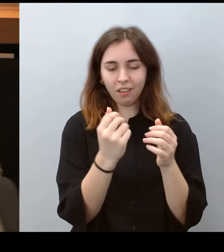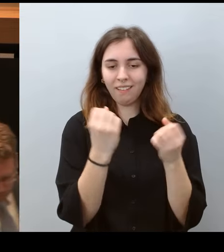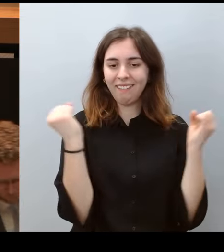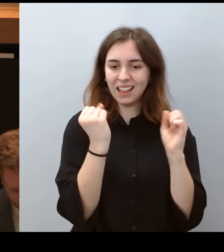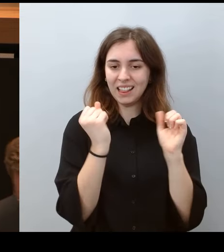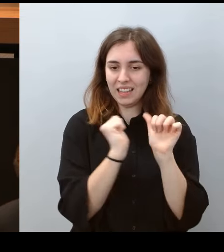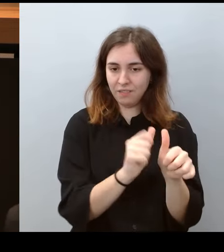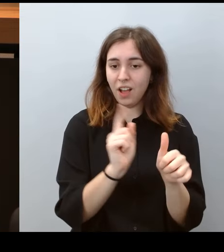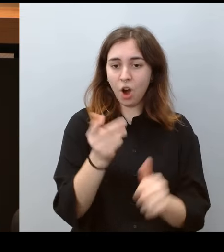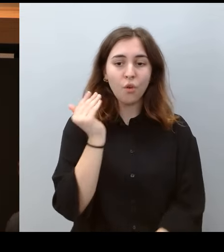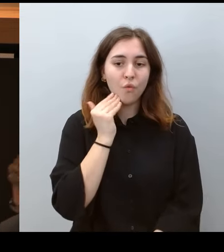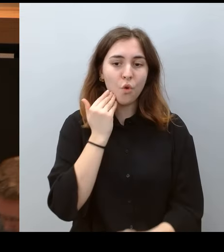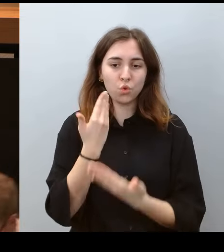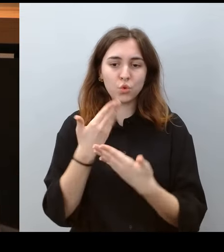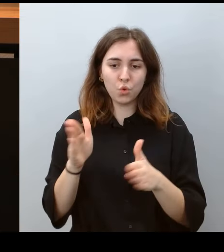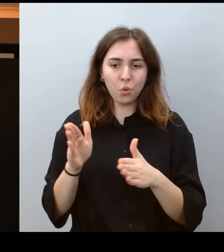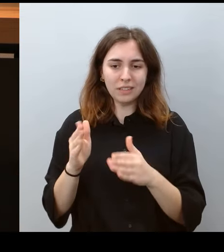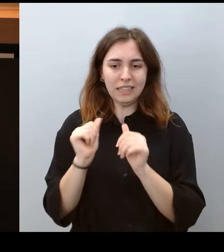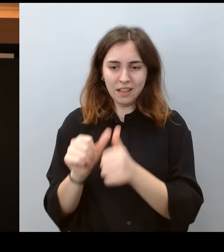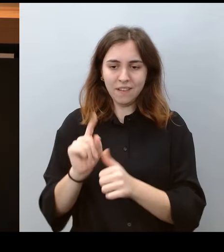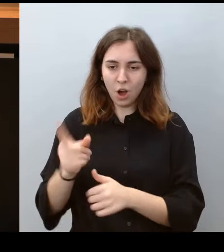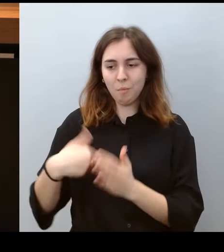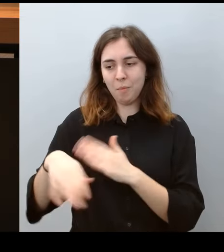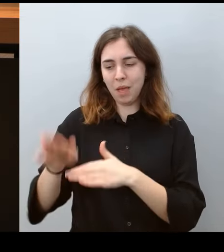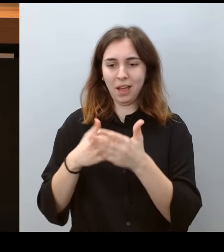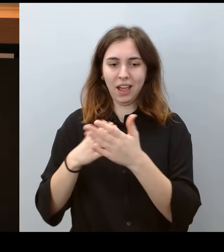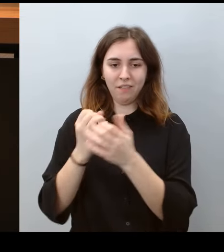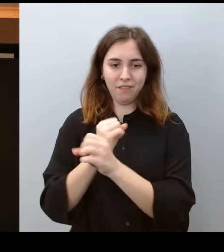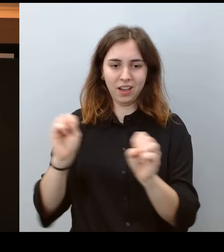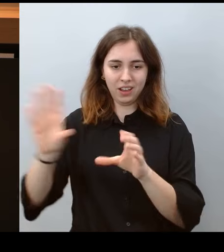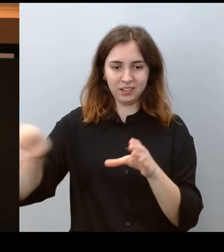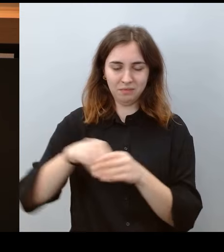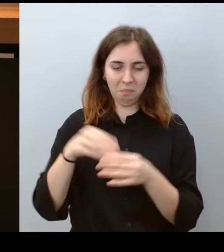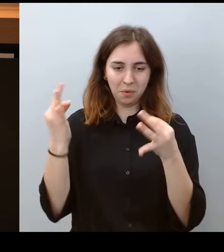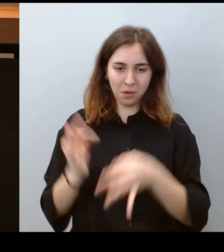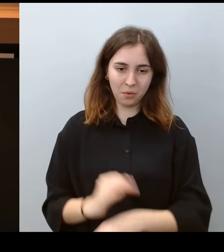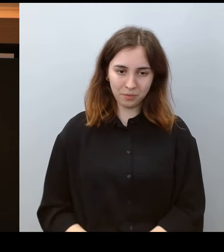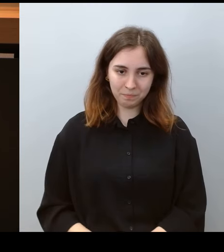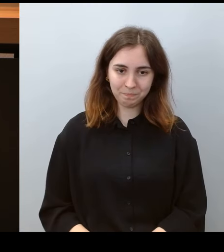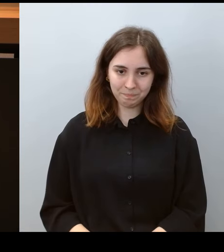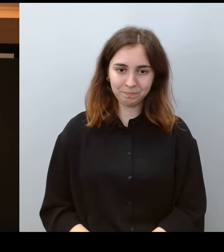insgesamt auch barrierefrei und barrierefreier werden. Das ist zwingend.